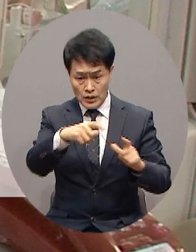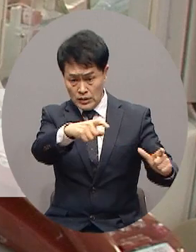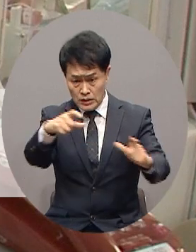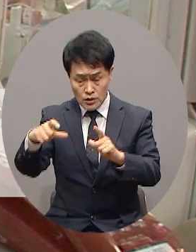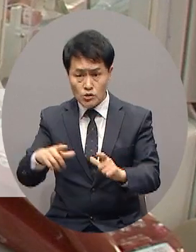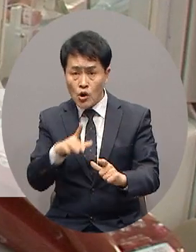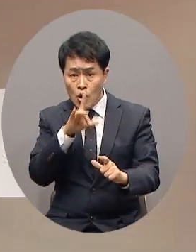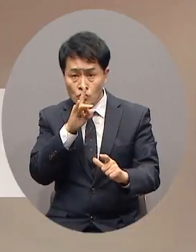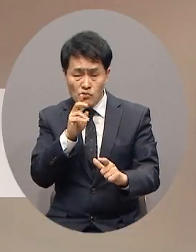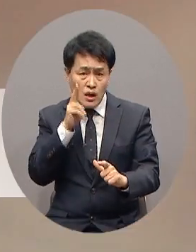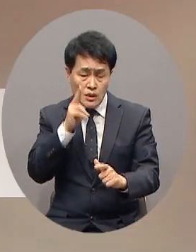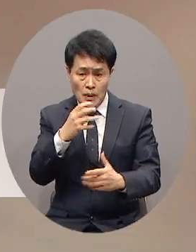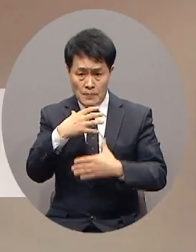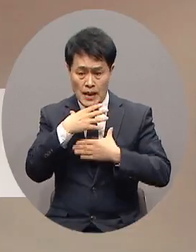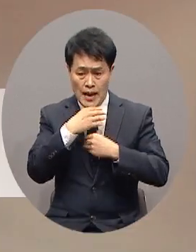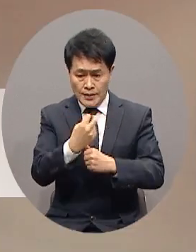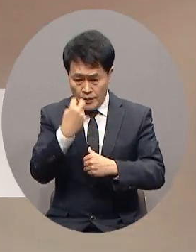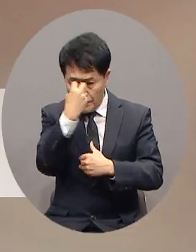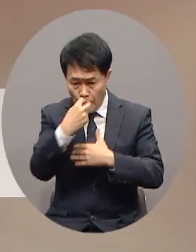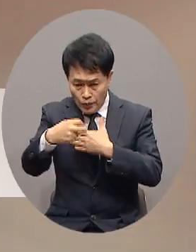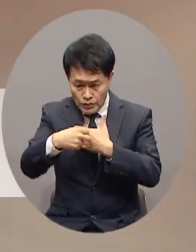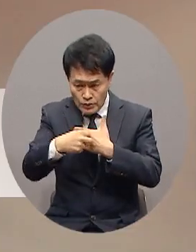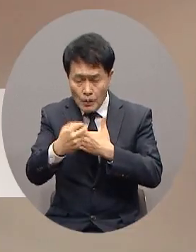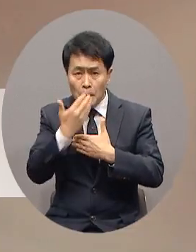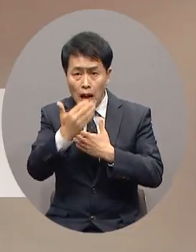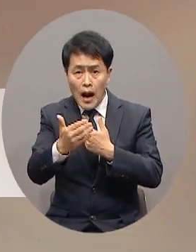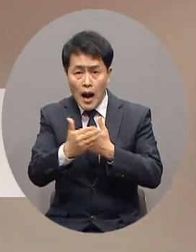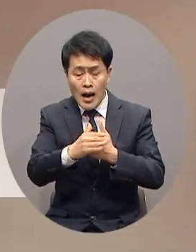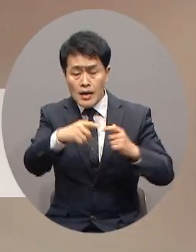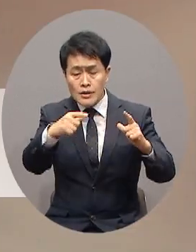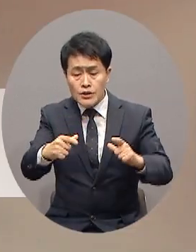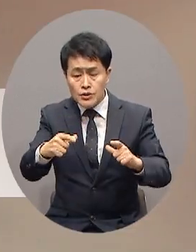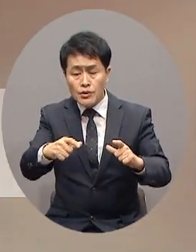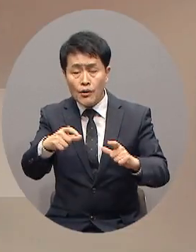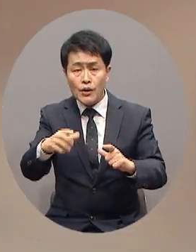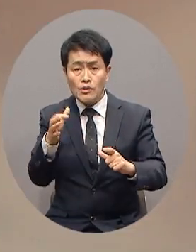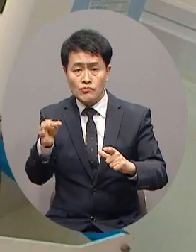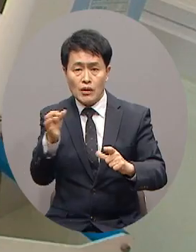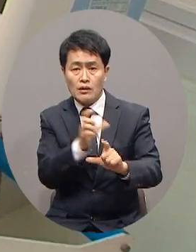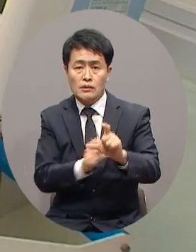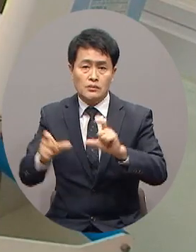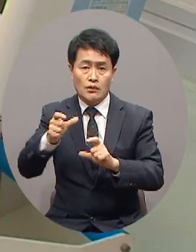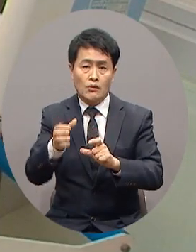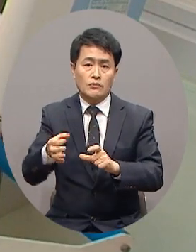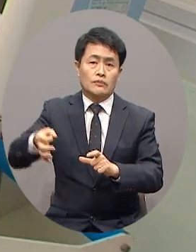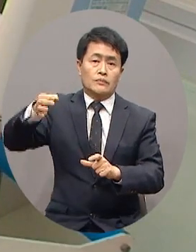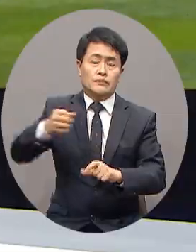정부는 또 고위험 신생아가 지역 신생아중환자실에서 안전하게 진료받을 수 있도록 지역 수가를 신설하기로 했습니다.